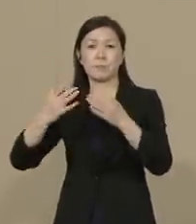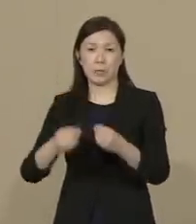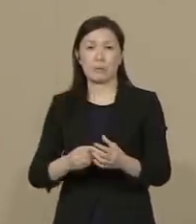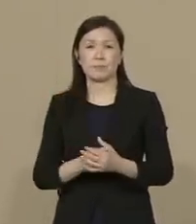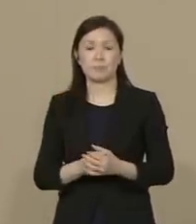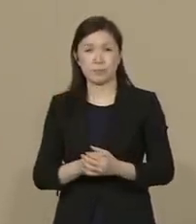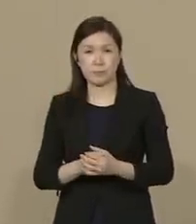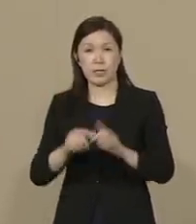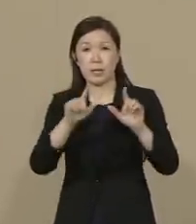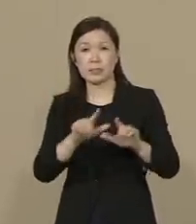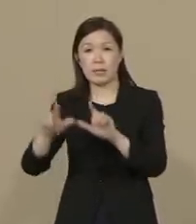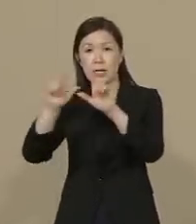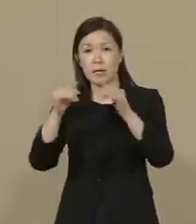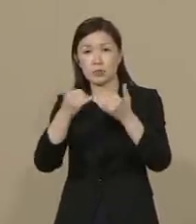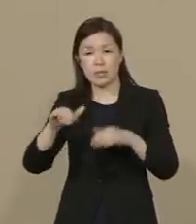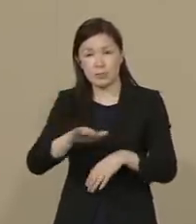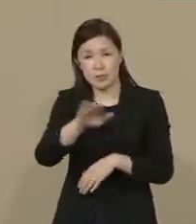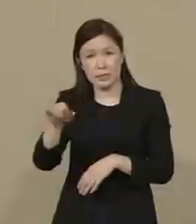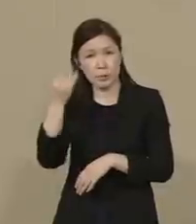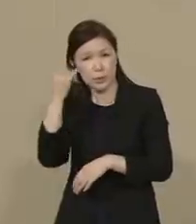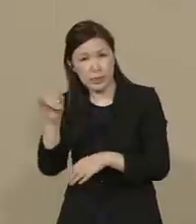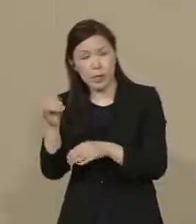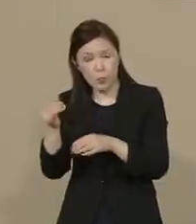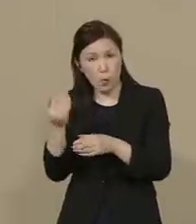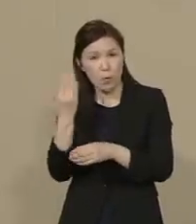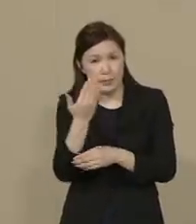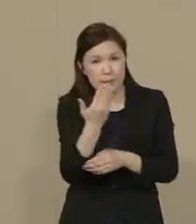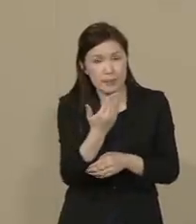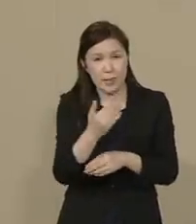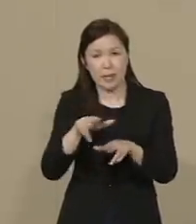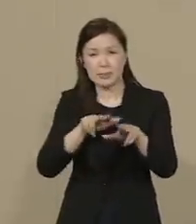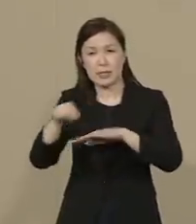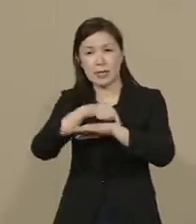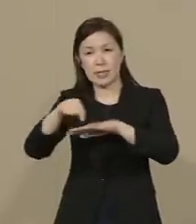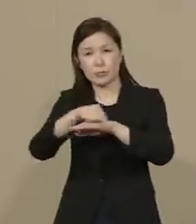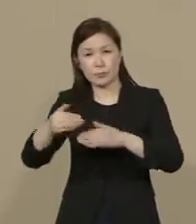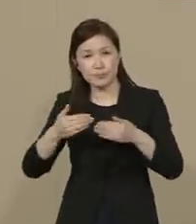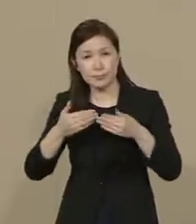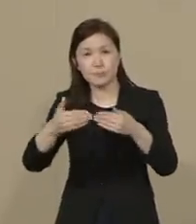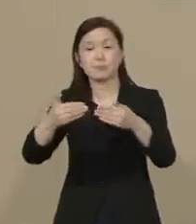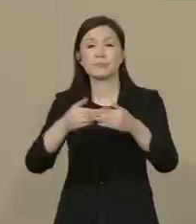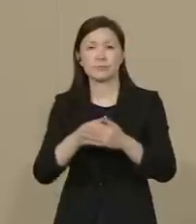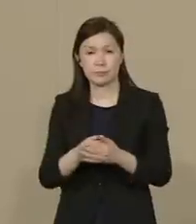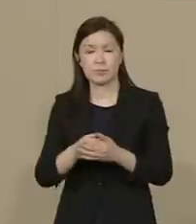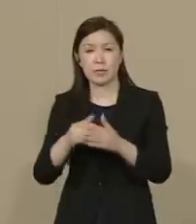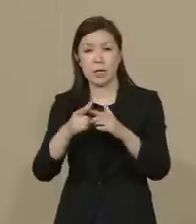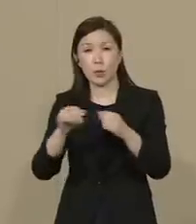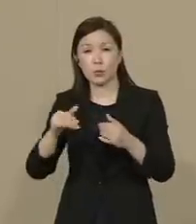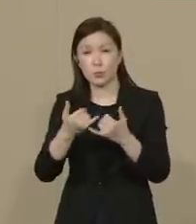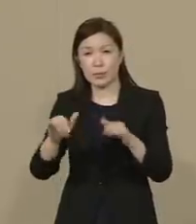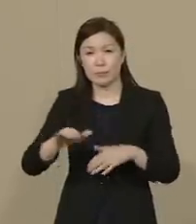生活者の声を受け止めて 政策を実現する そして 国民の目線で合意を形成し